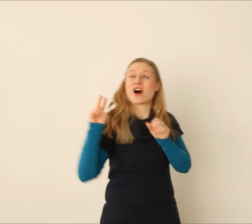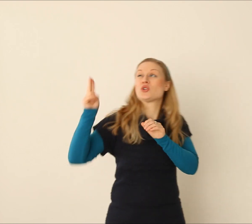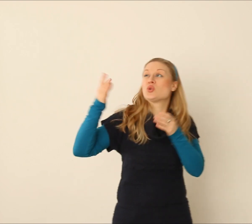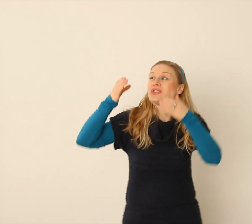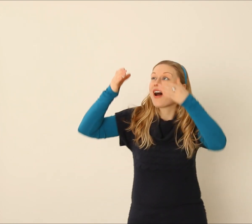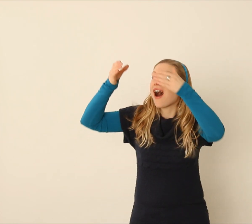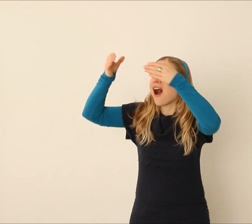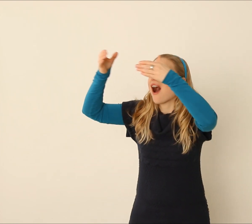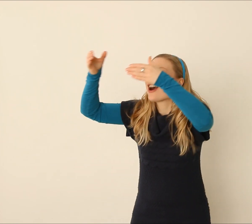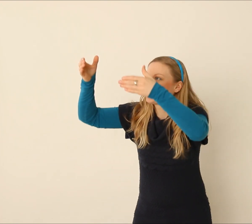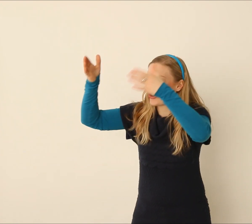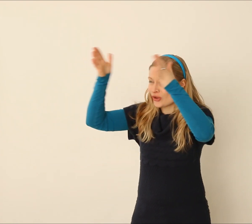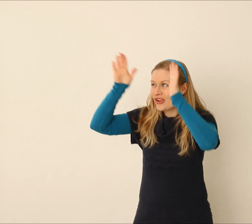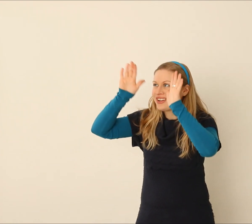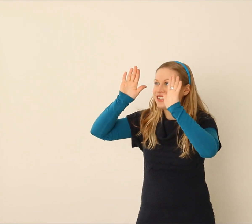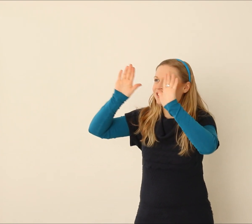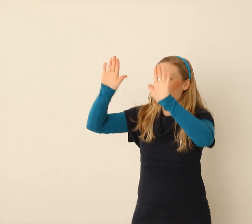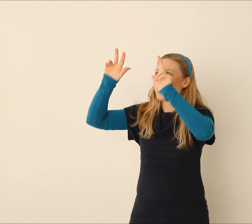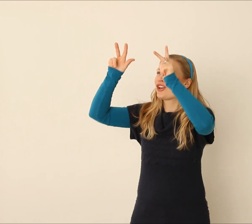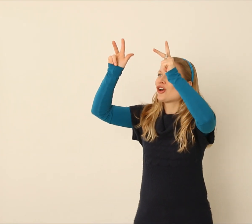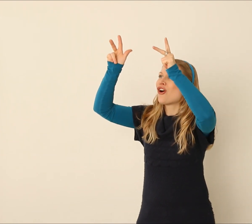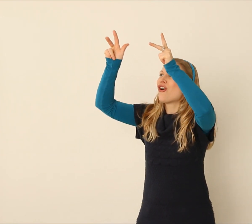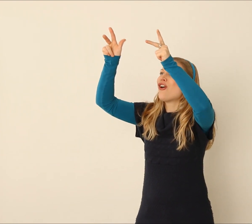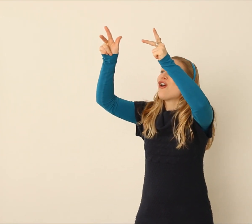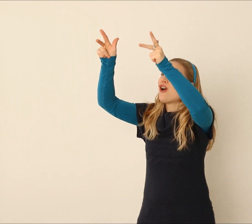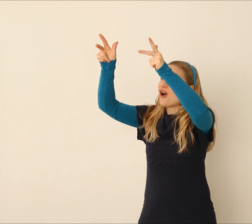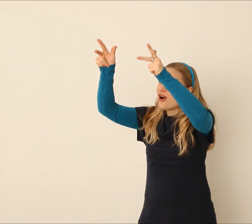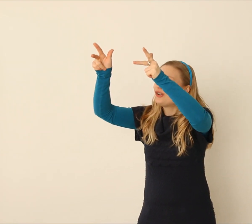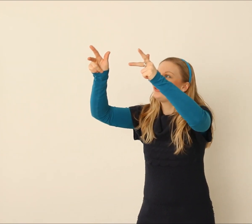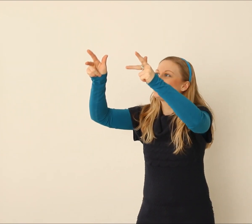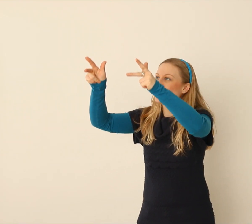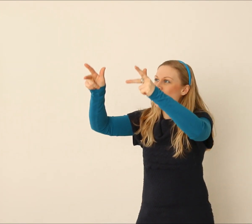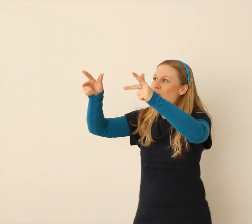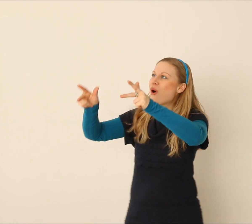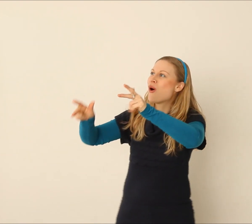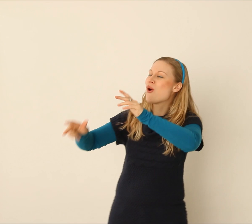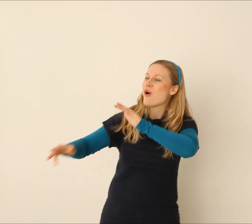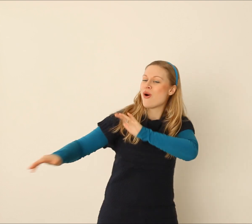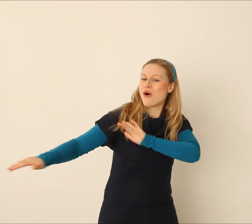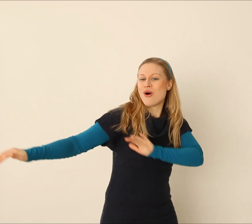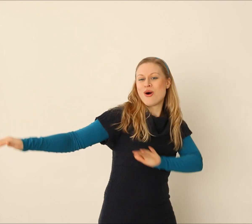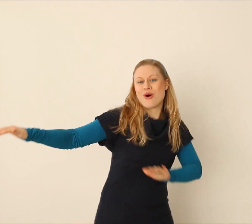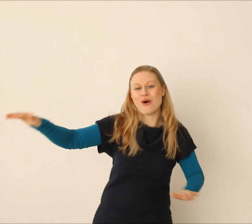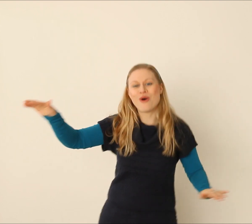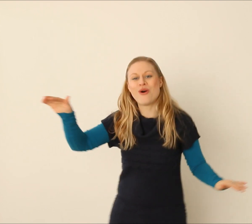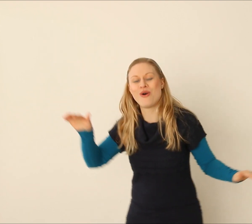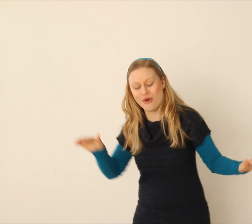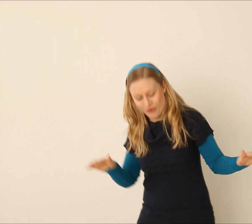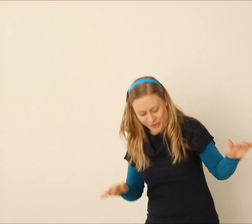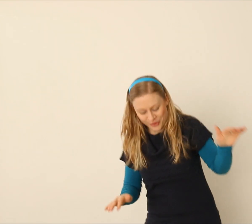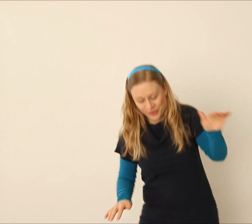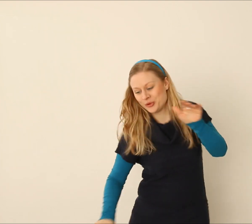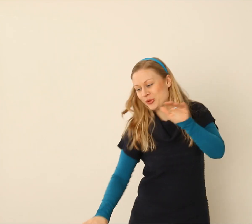want U draagt de zegekroon.